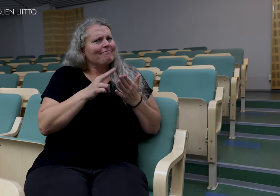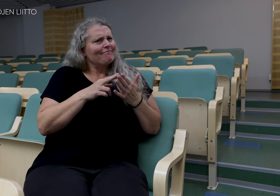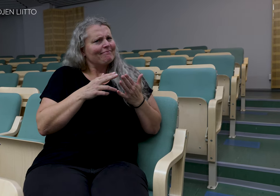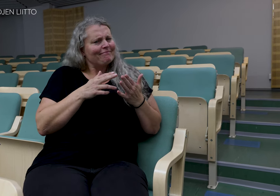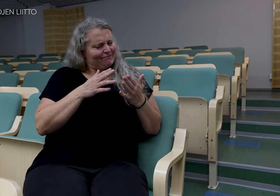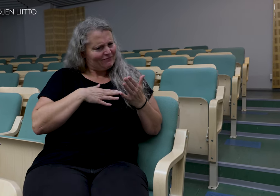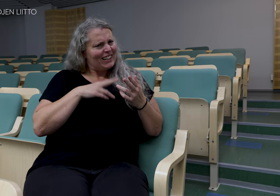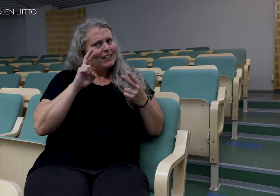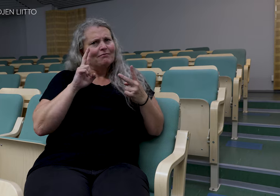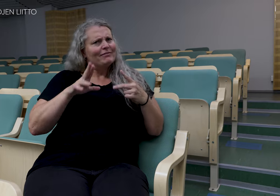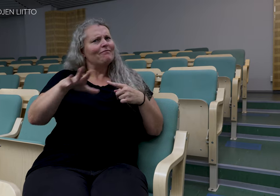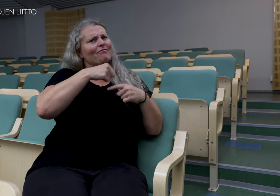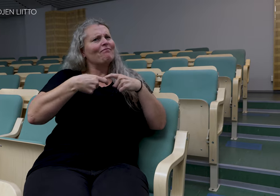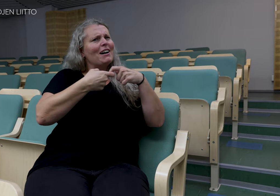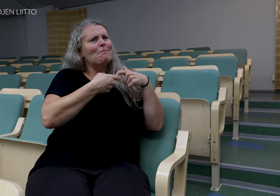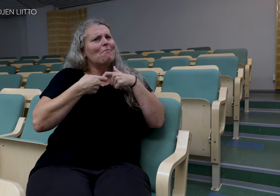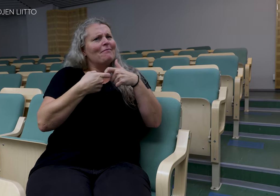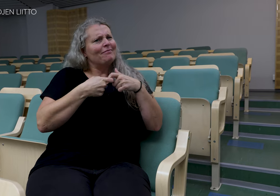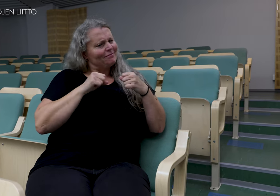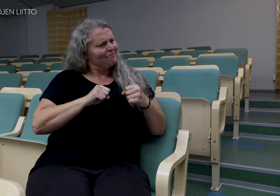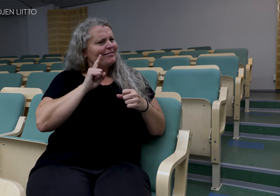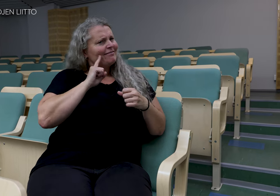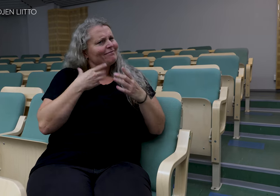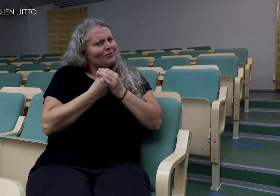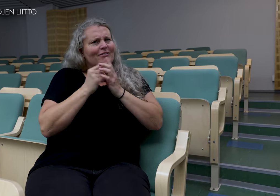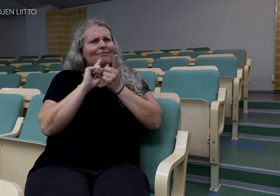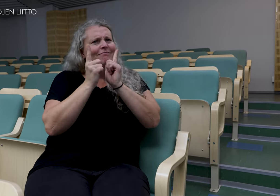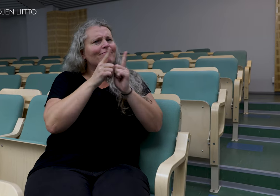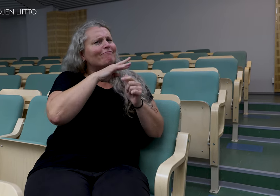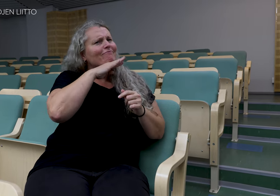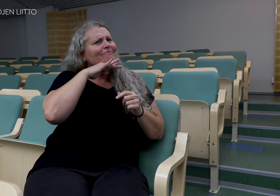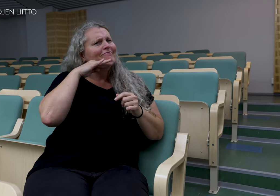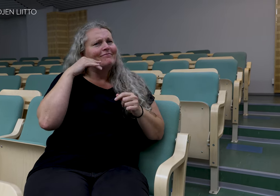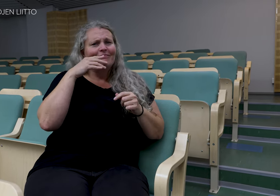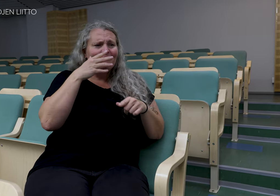Olemme kaikki yhtä perhettä ikään katsomatta, -